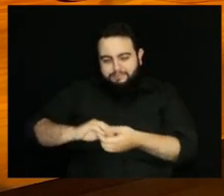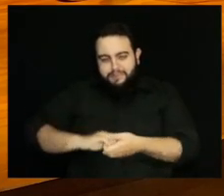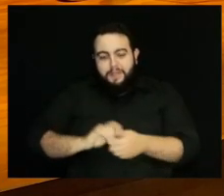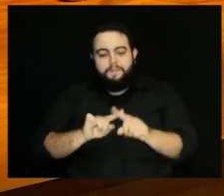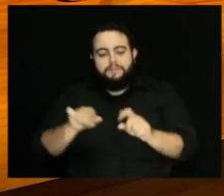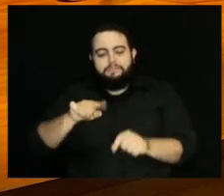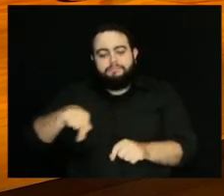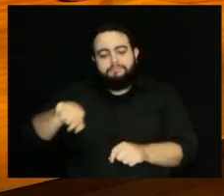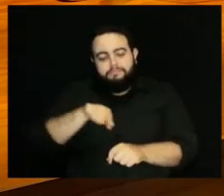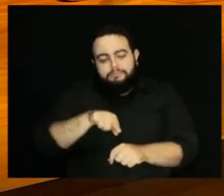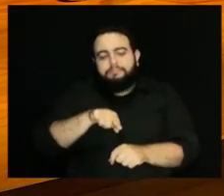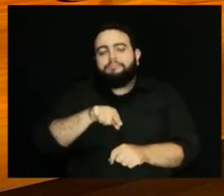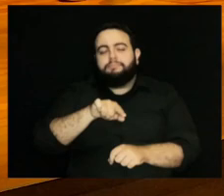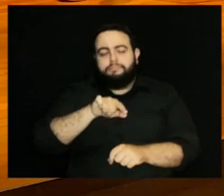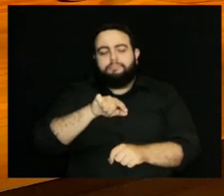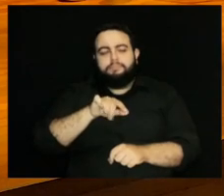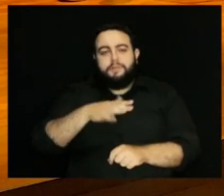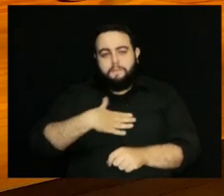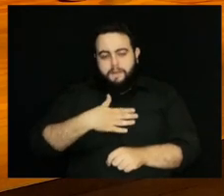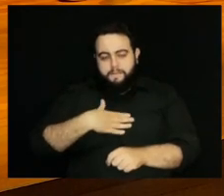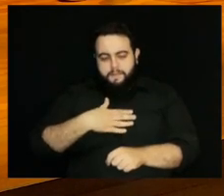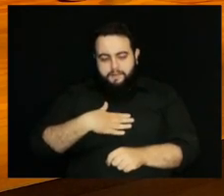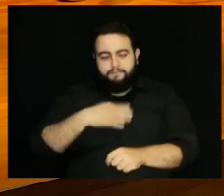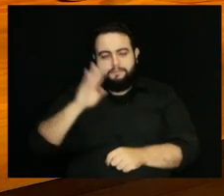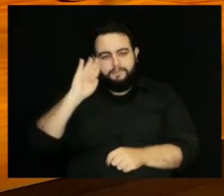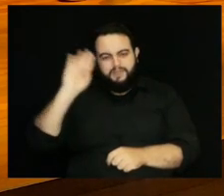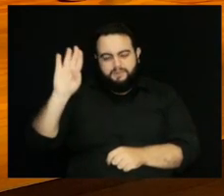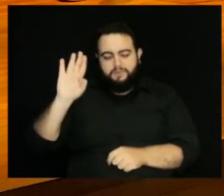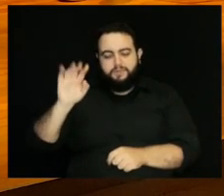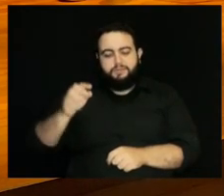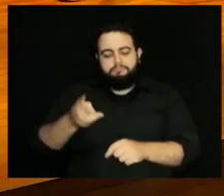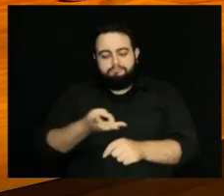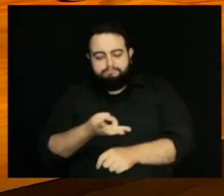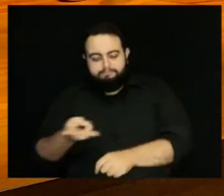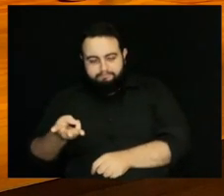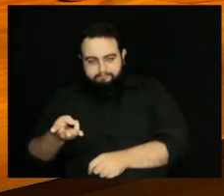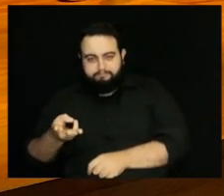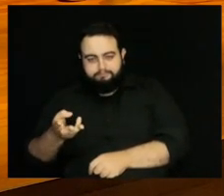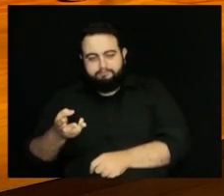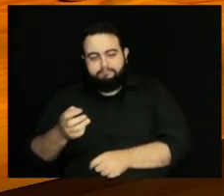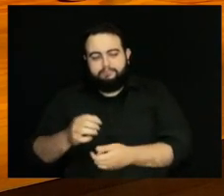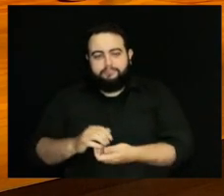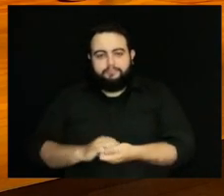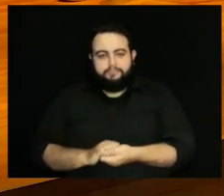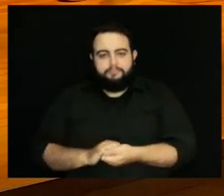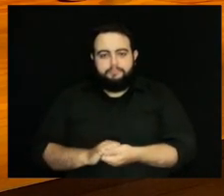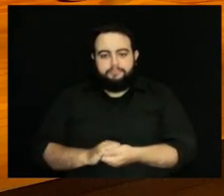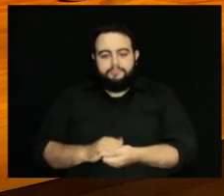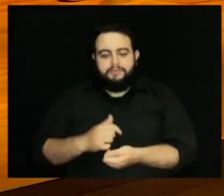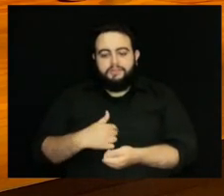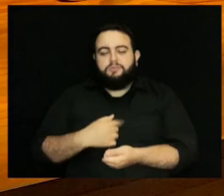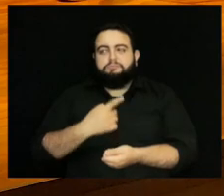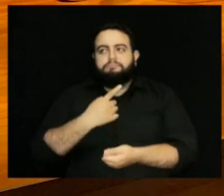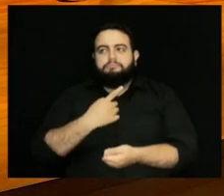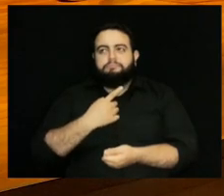para mim especialmente essa trinca, e aí eu tô falando de gosto pessoal, de mim que sou